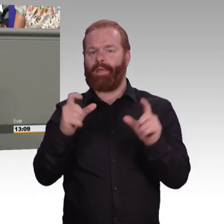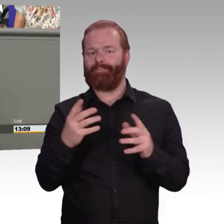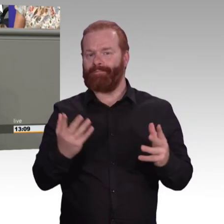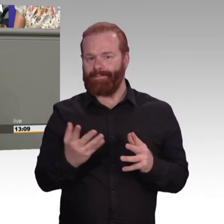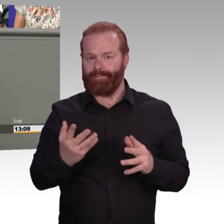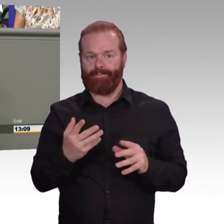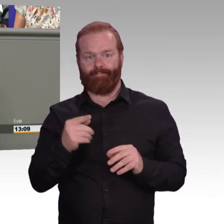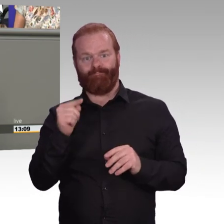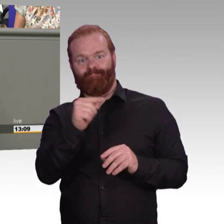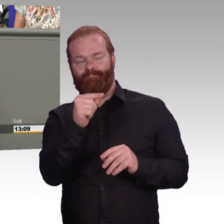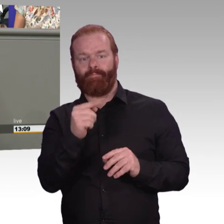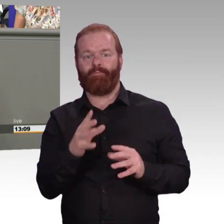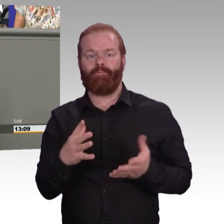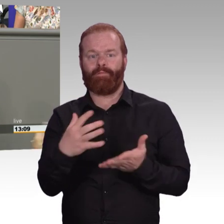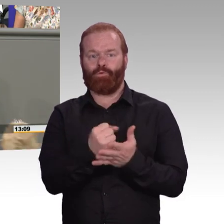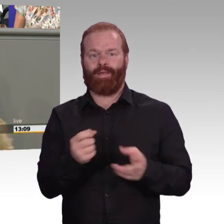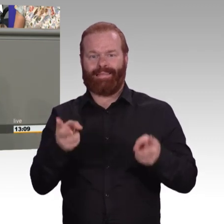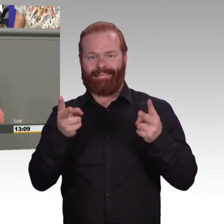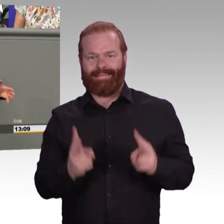sondern bereits die Verfassungsväter und -mütter